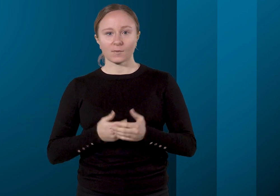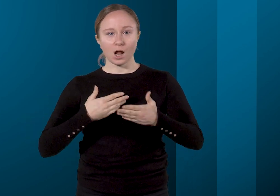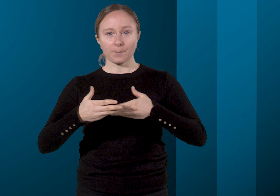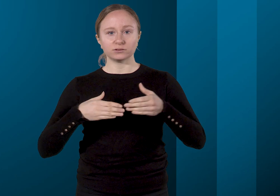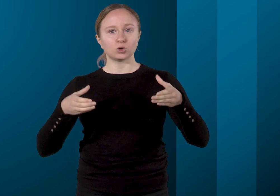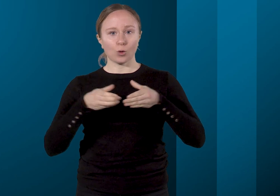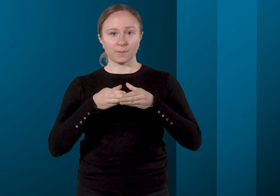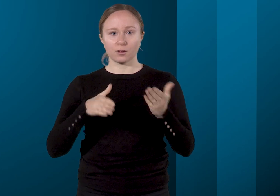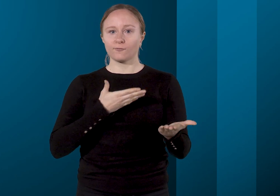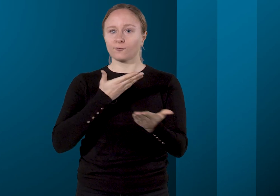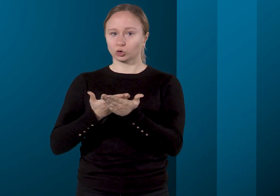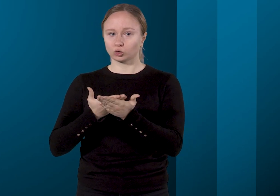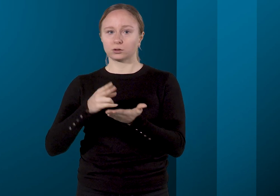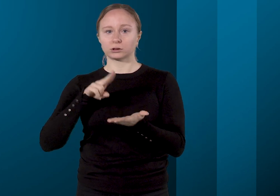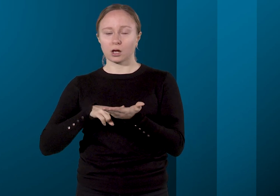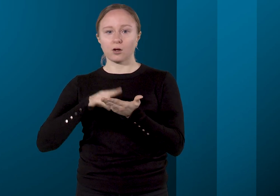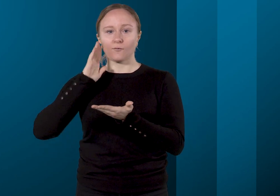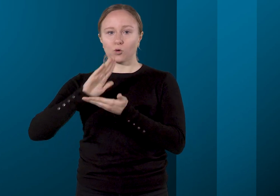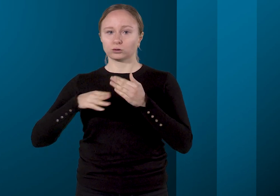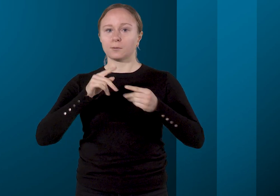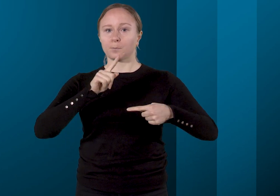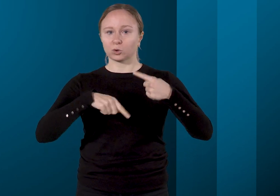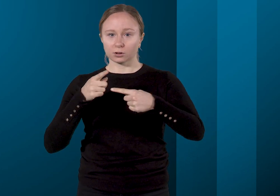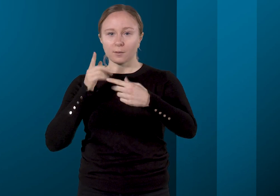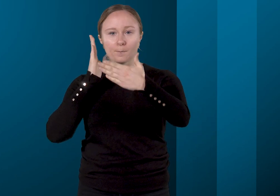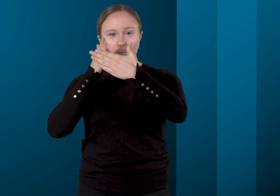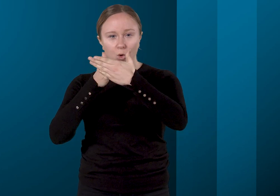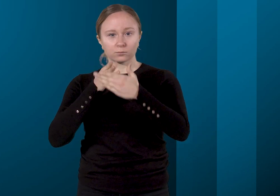Enligt arbetsgruppen är målen för sanning- och försoningsprocessen -